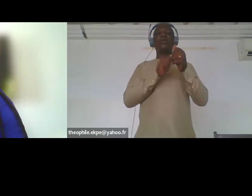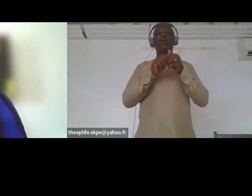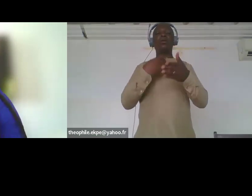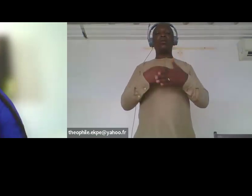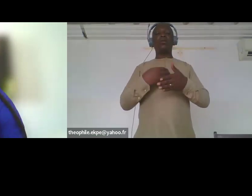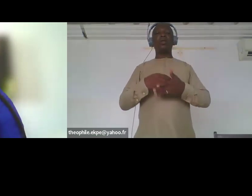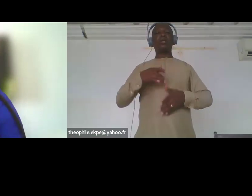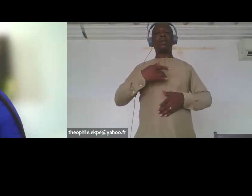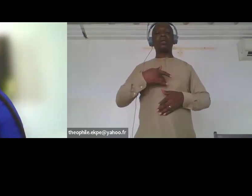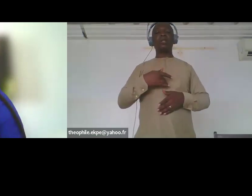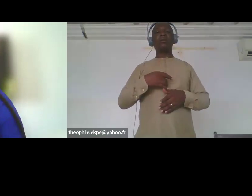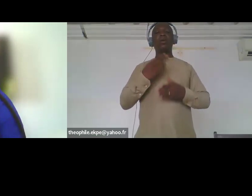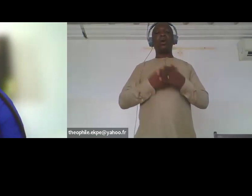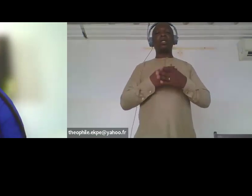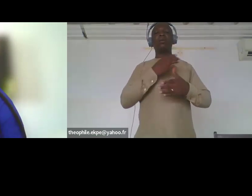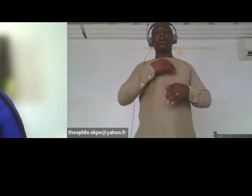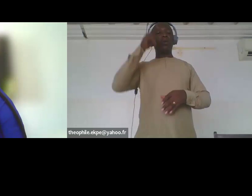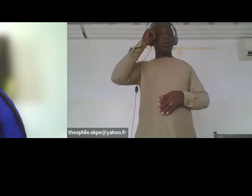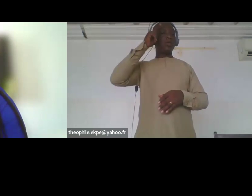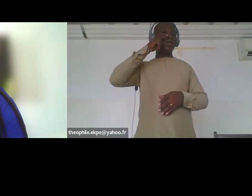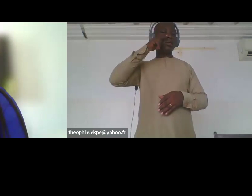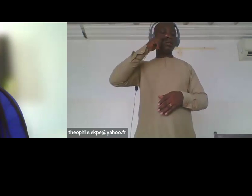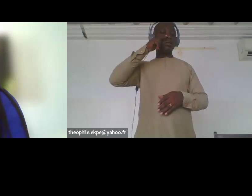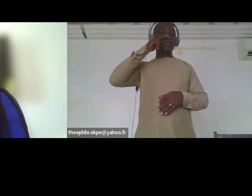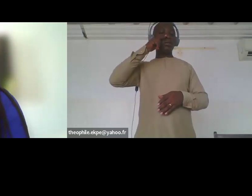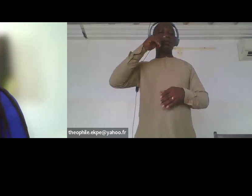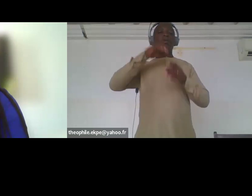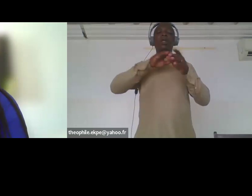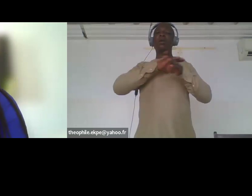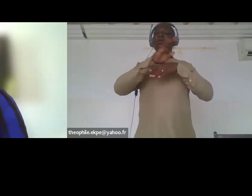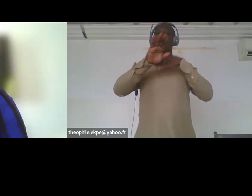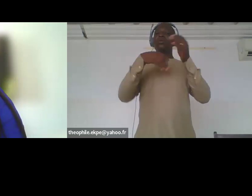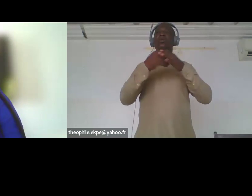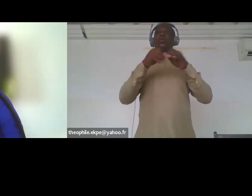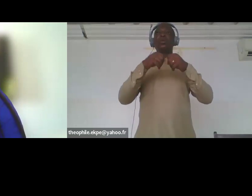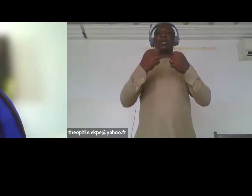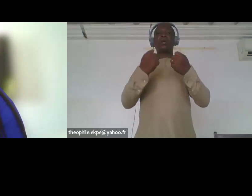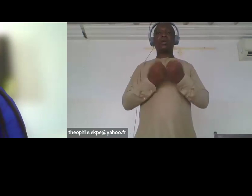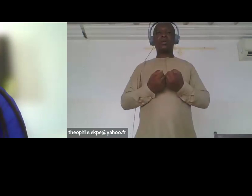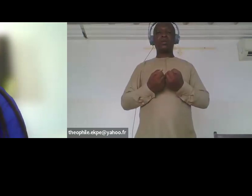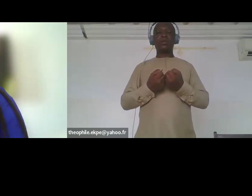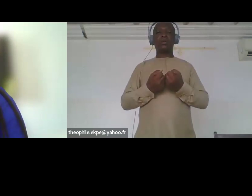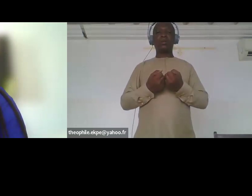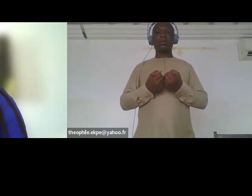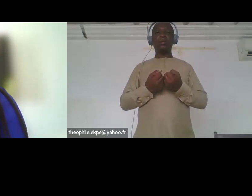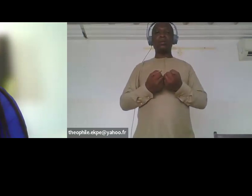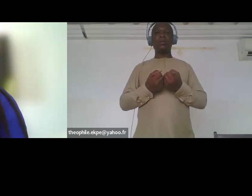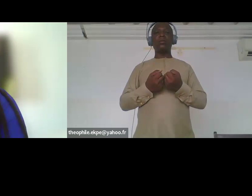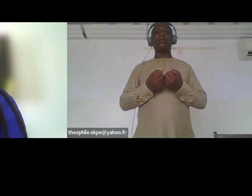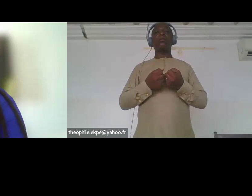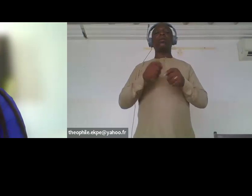handicap et aux GES dans tous les secteurs faire voter aux collectivités